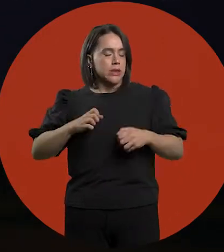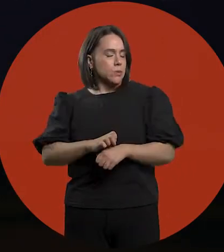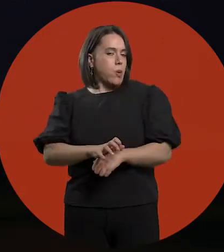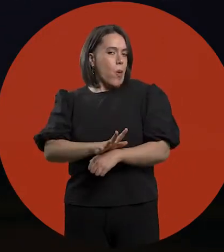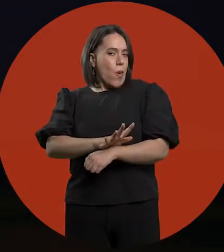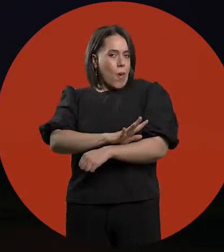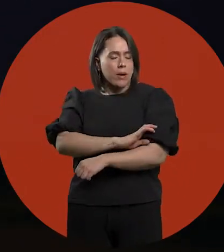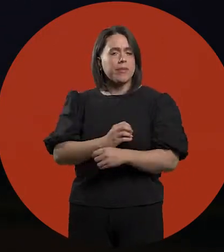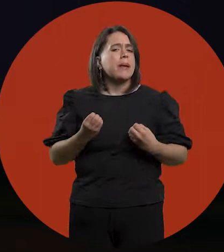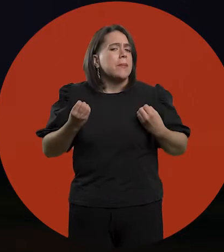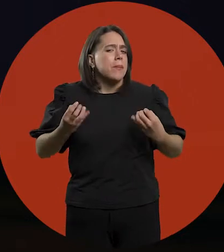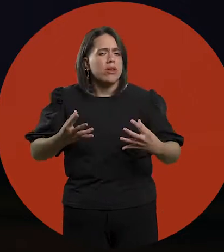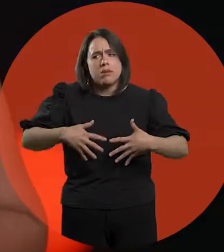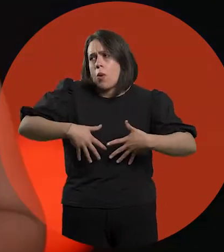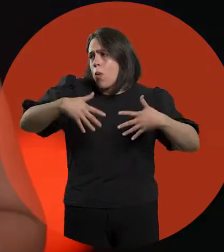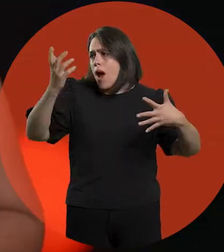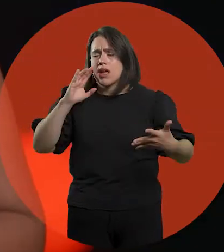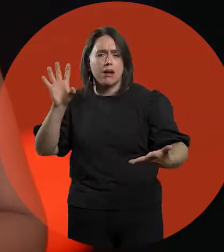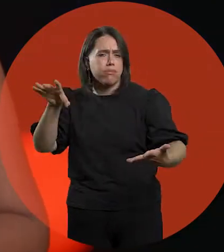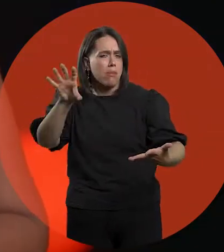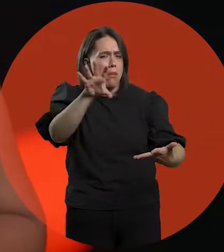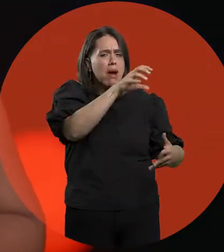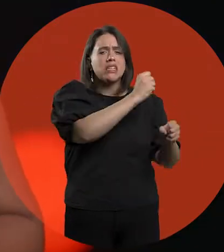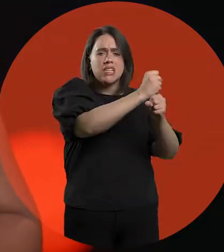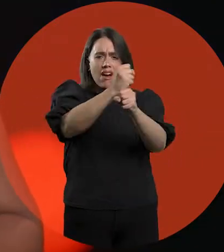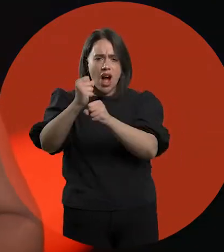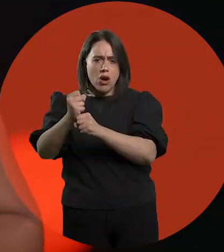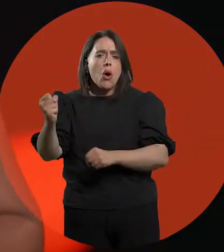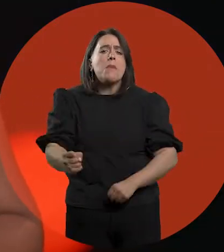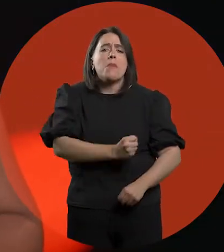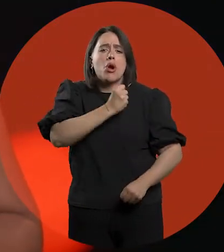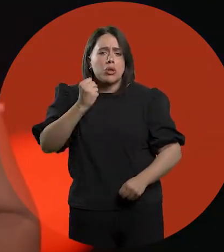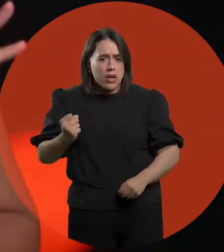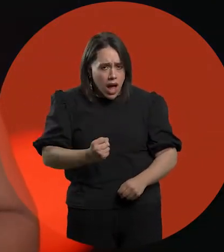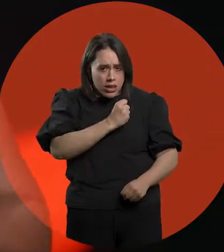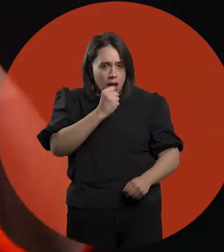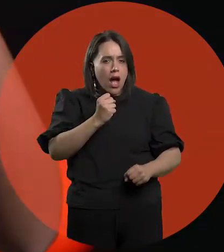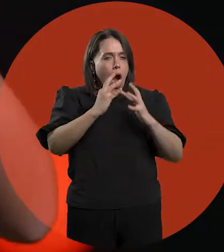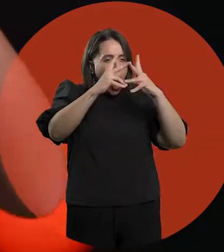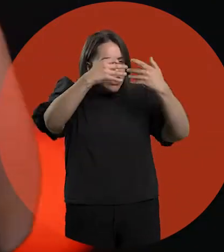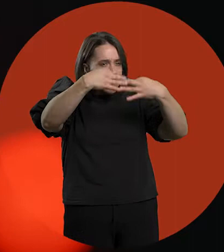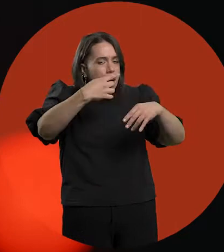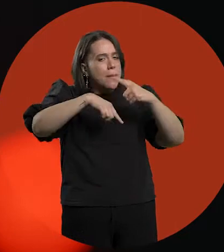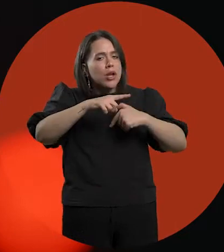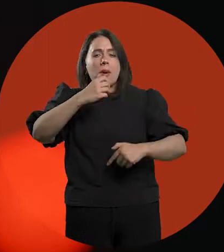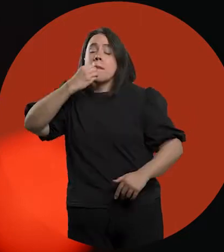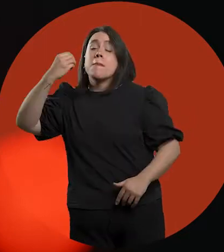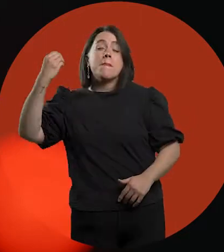Porque cualquier trabajo puede ser muy bueno a partir de la lógica, pero siento que tiene que ser mejor, y perfecto,